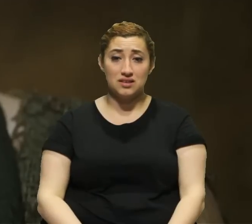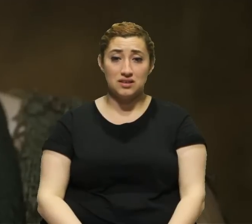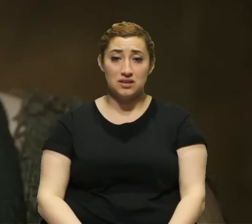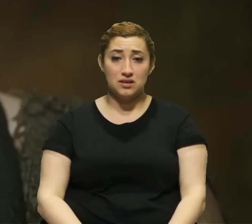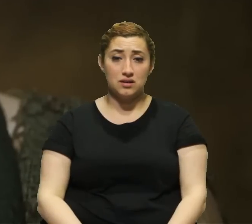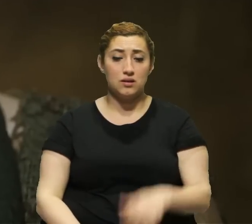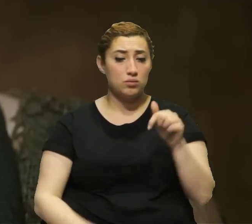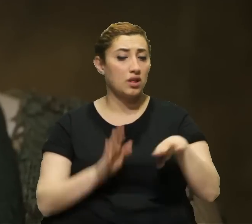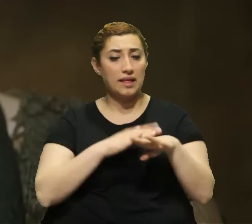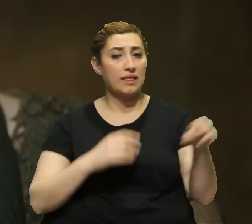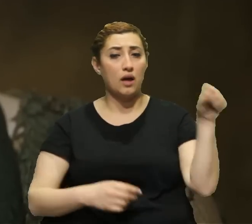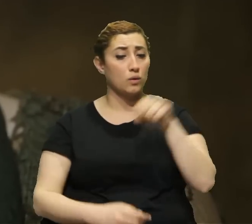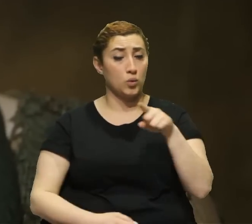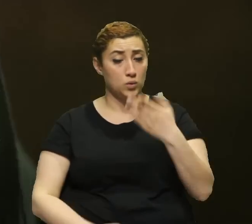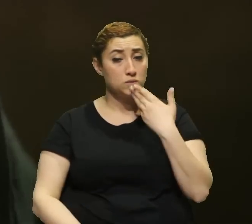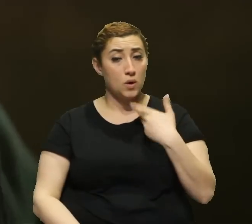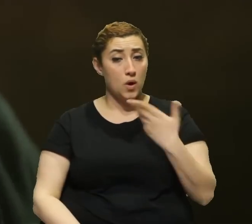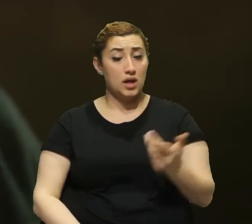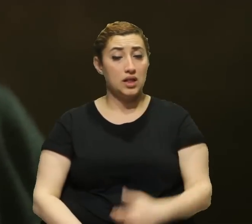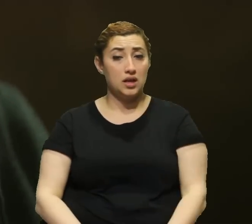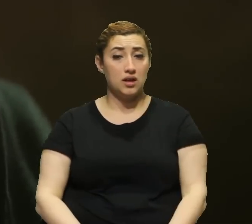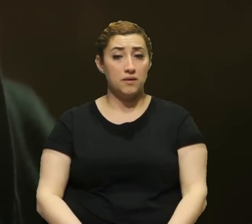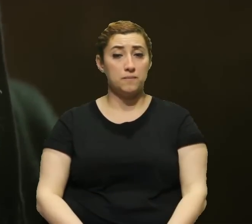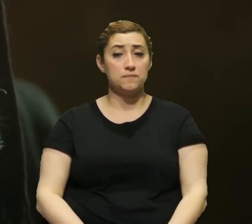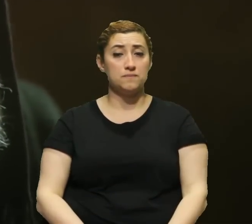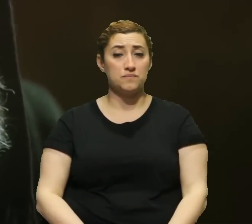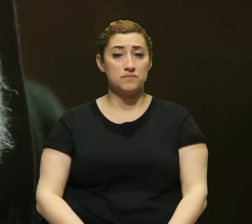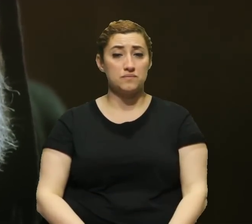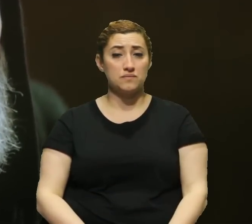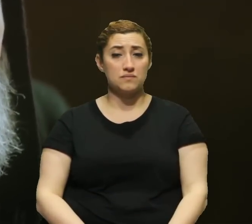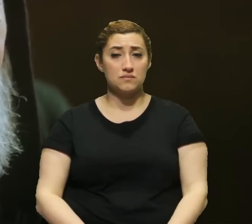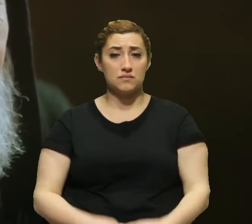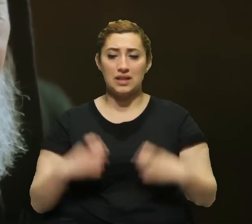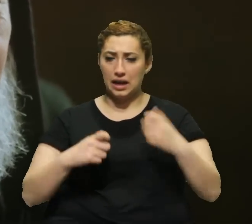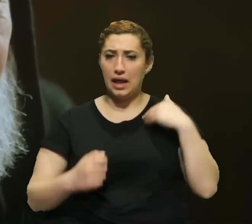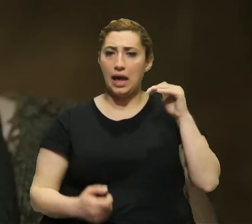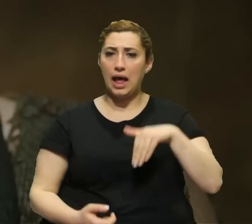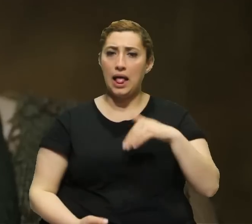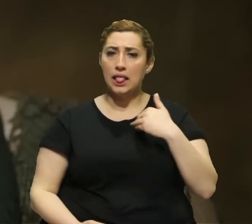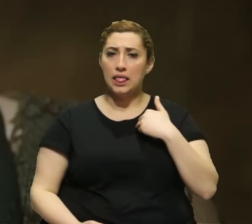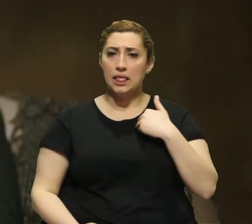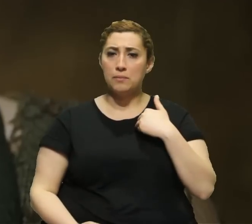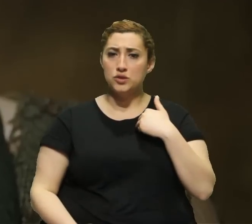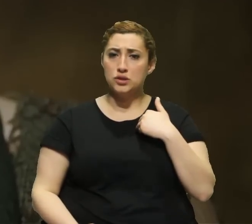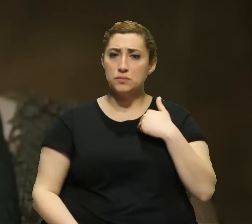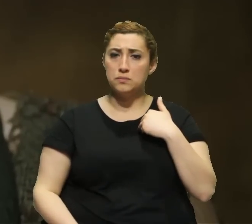Bura neden getirdiler hele onu deyiver? Nere gelmişiz biz?